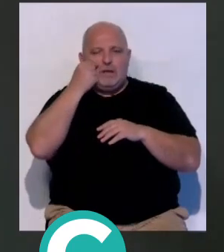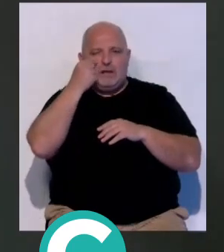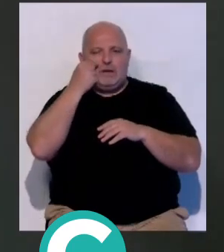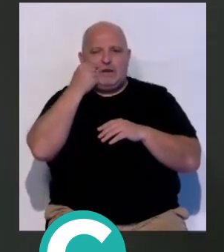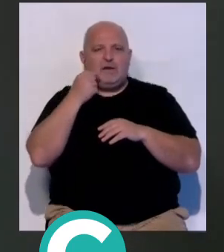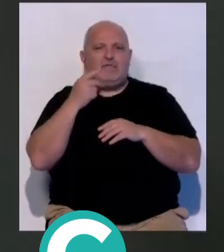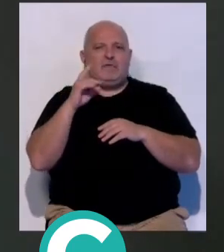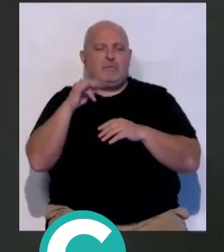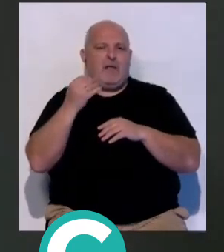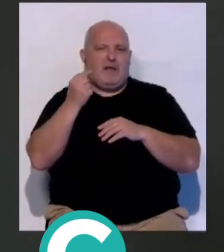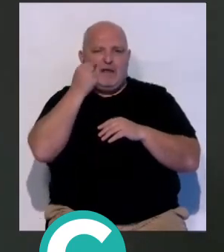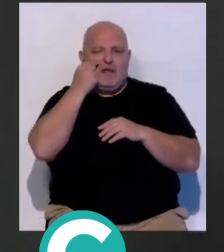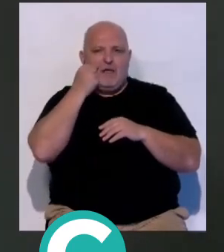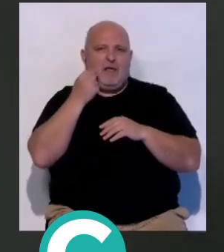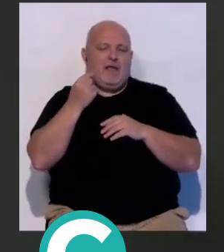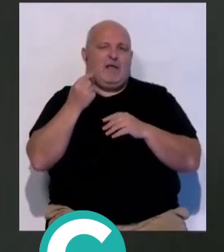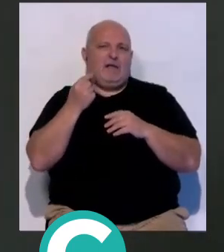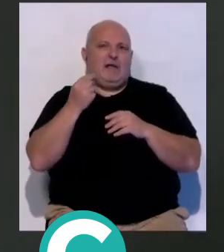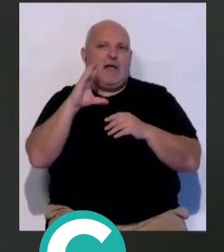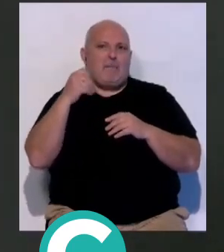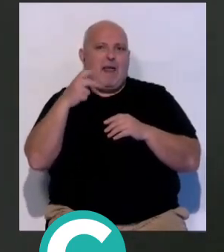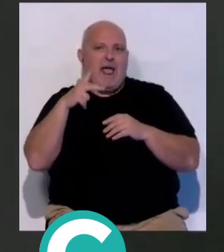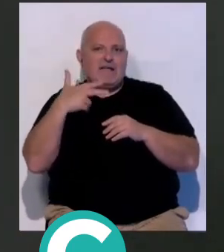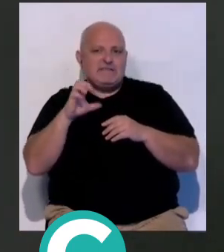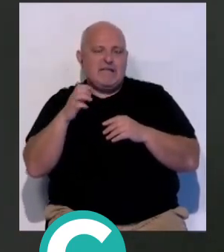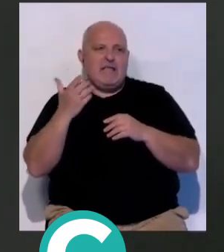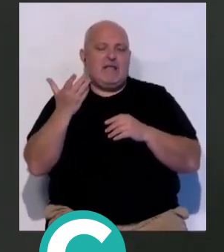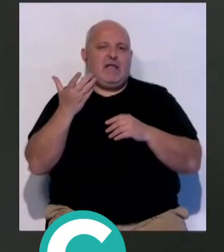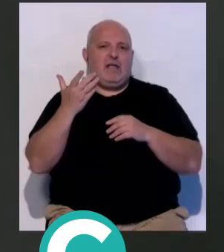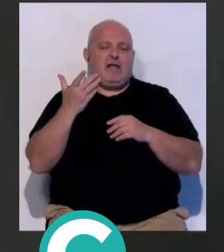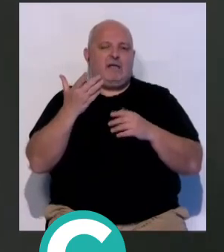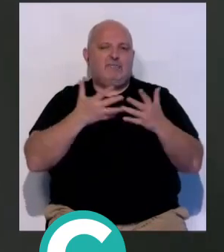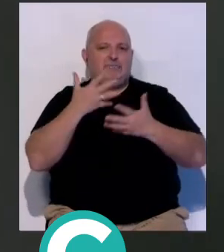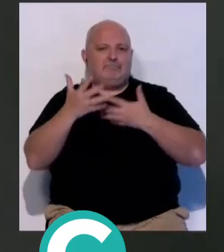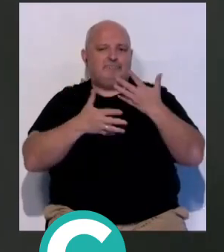fastropia me suena cambalache a componenda trapisonda Me parece que el otro día hablaba